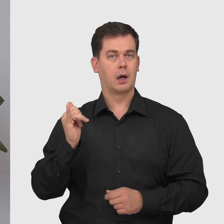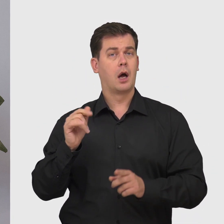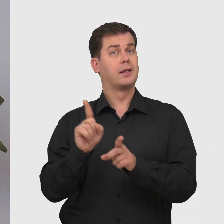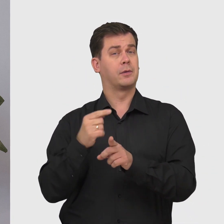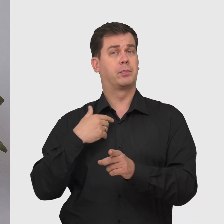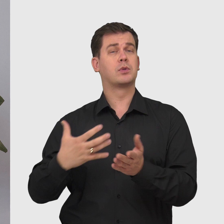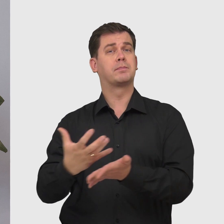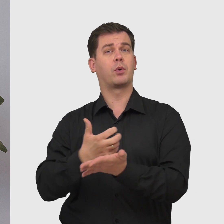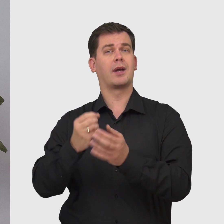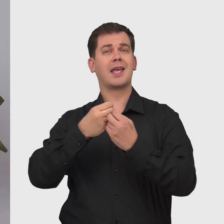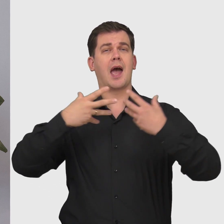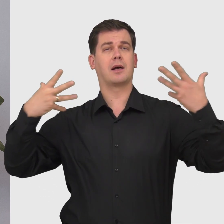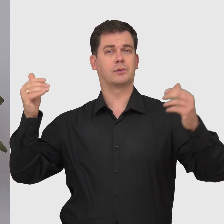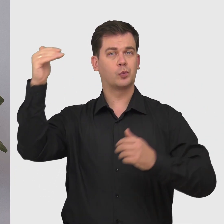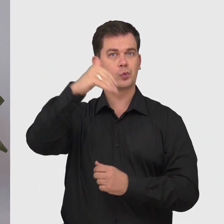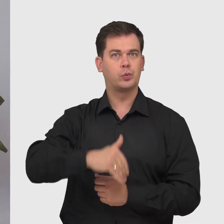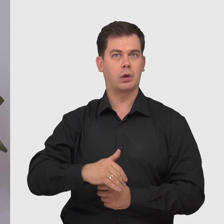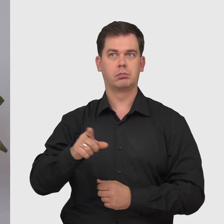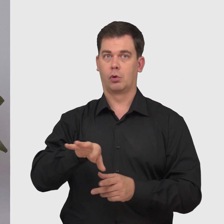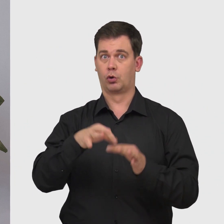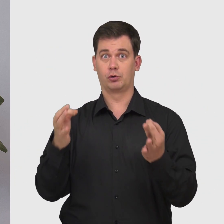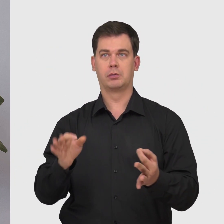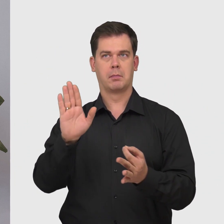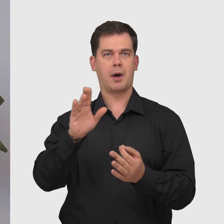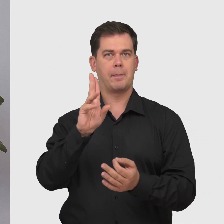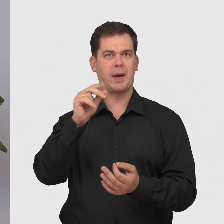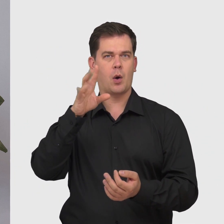Natomiast w zbiorach jasnogórskich znajduje się po dziś dzień